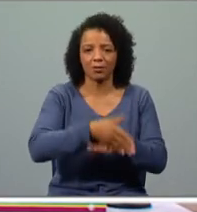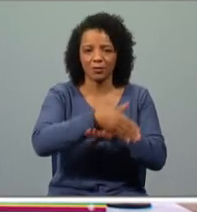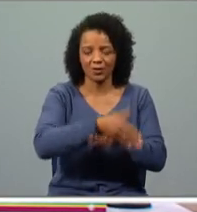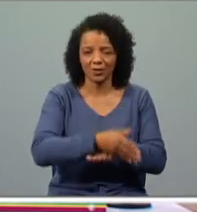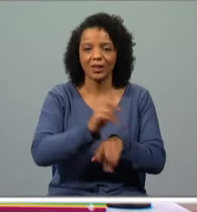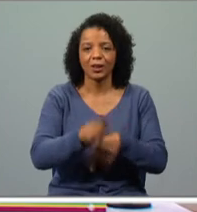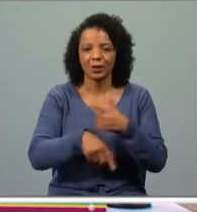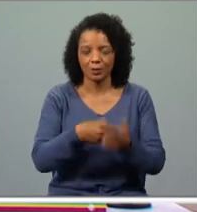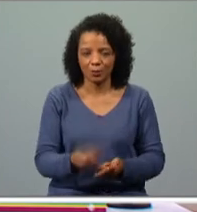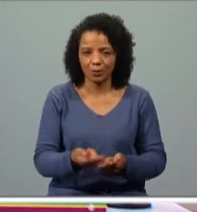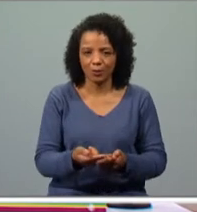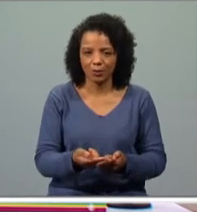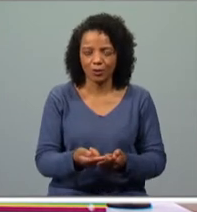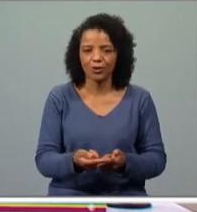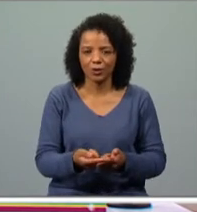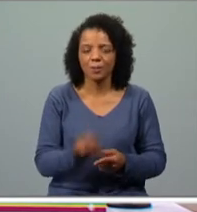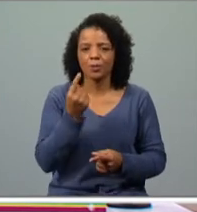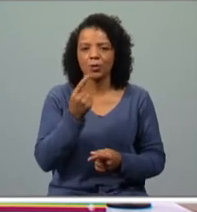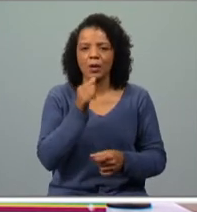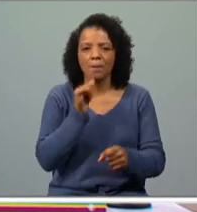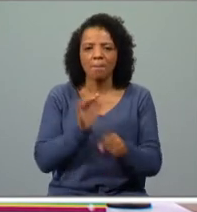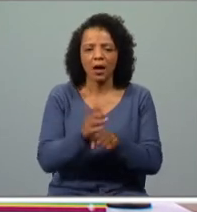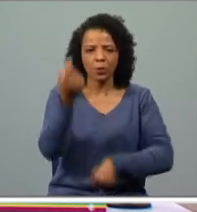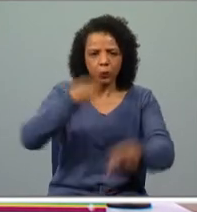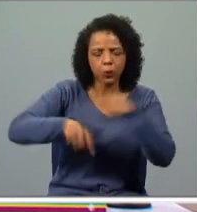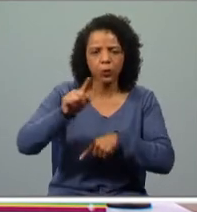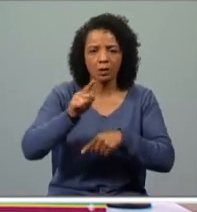corrente que começou a puxar o barco no sentido contrário e eles não conseguiam 開始把船拉進來的水流相反的方向，他們不能